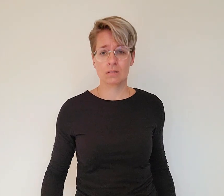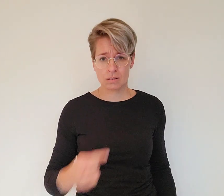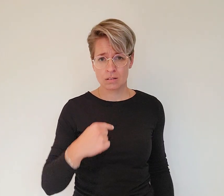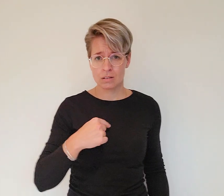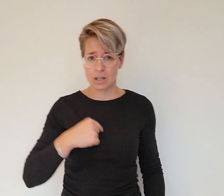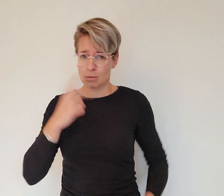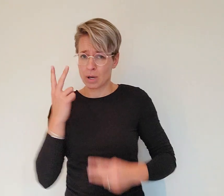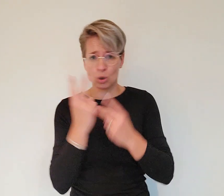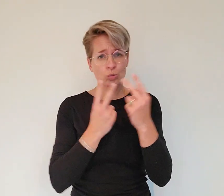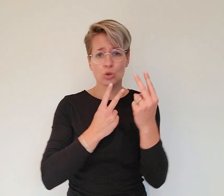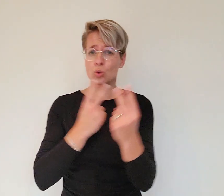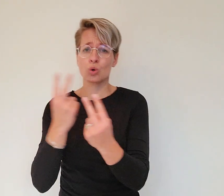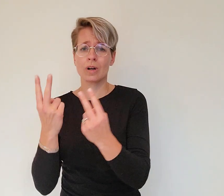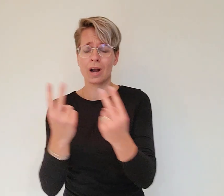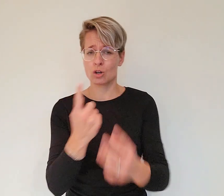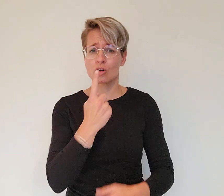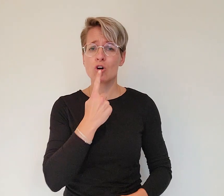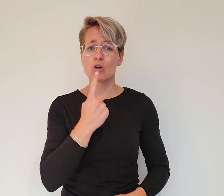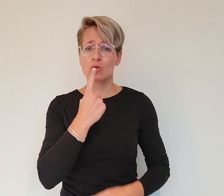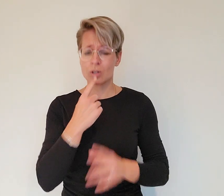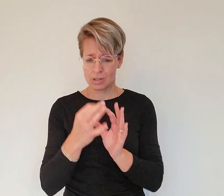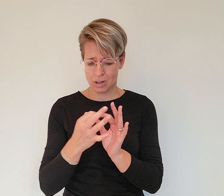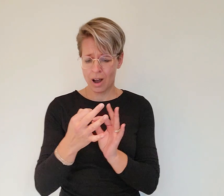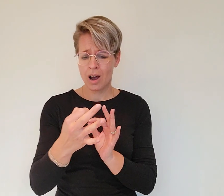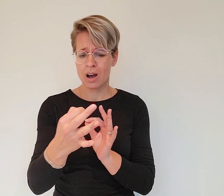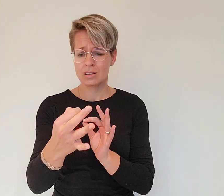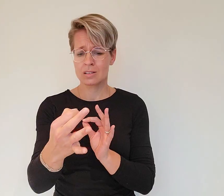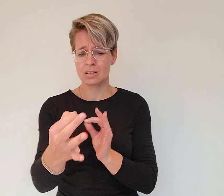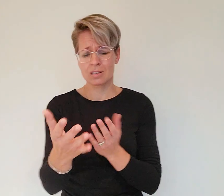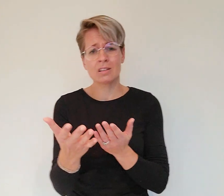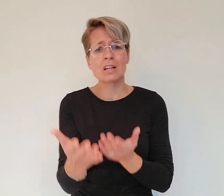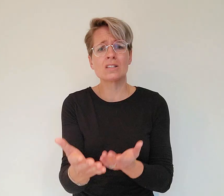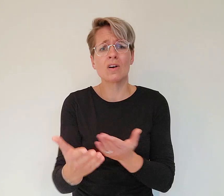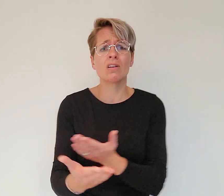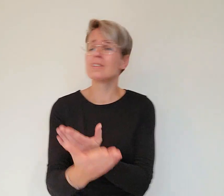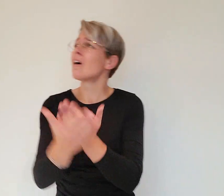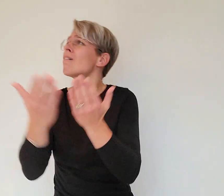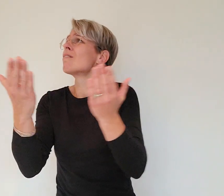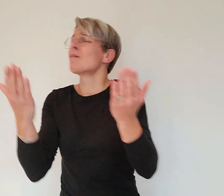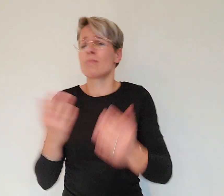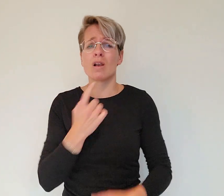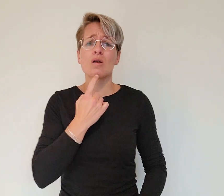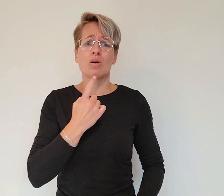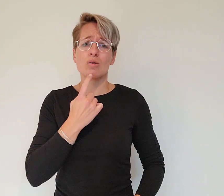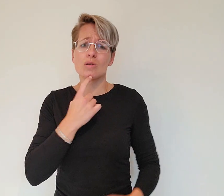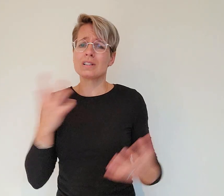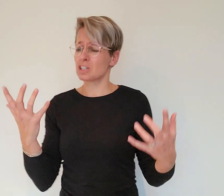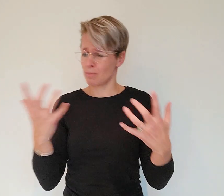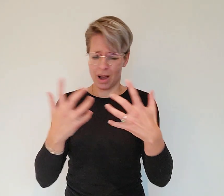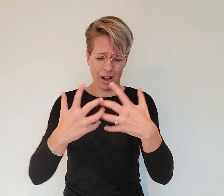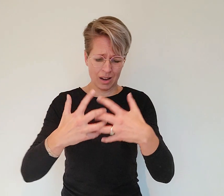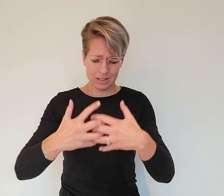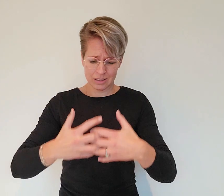Ik ben op zoek naar de rode draad Iets wat het allemaal logisch maakt